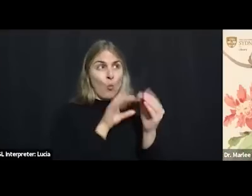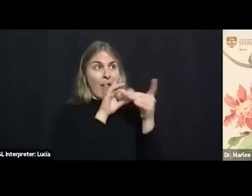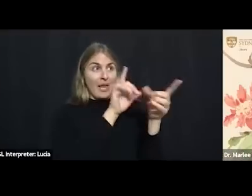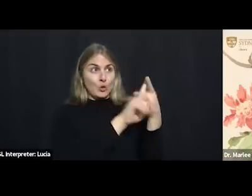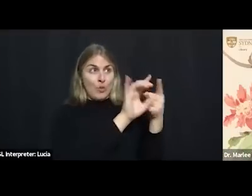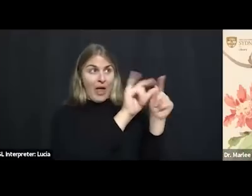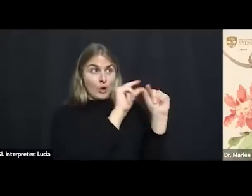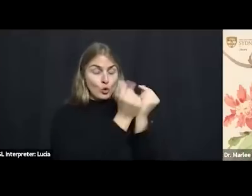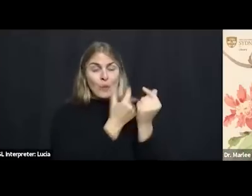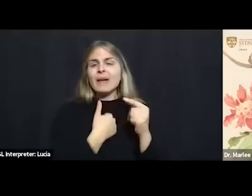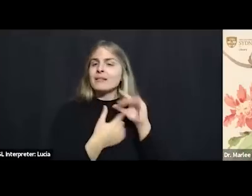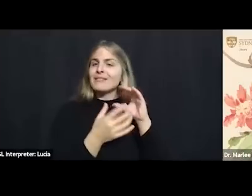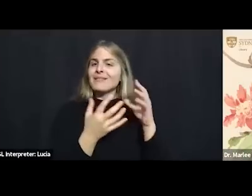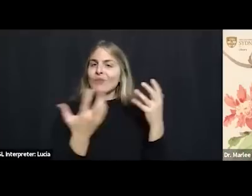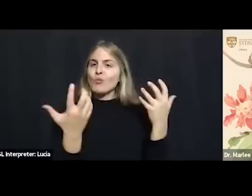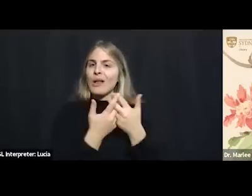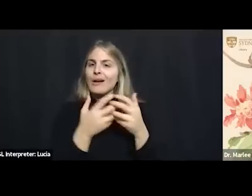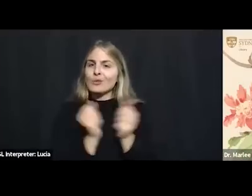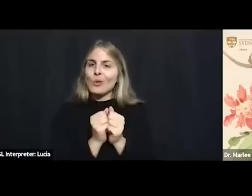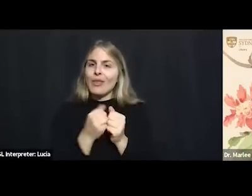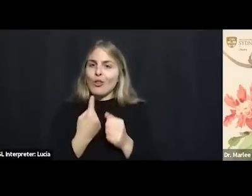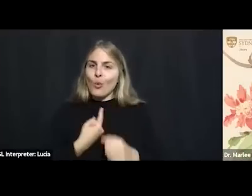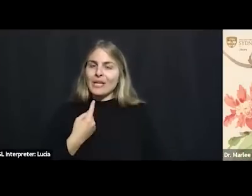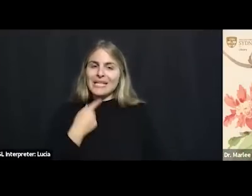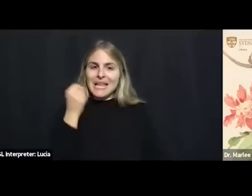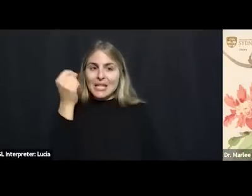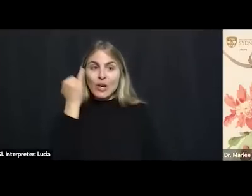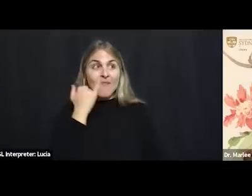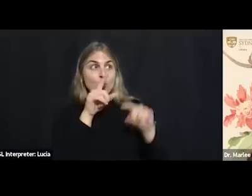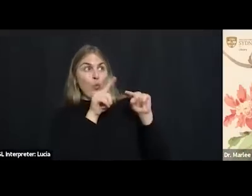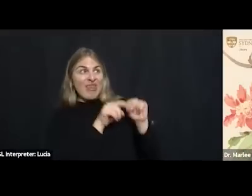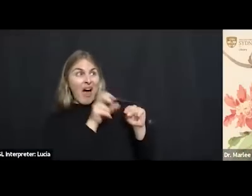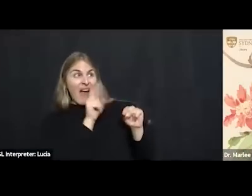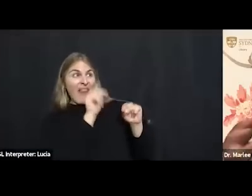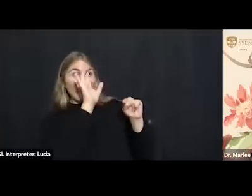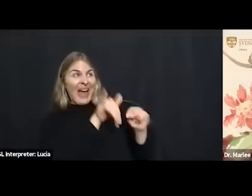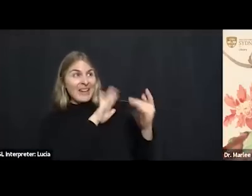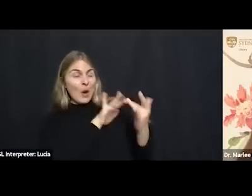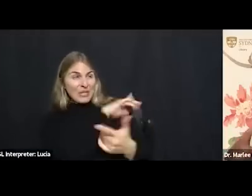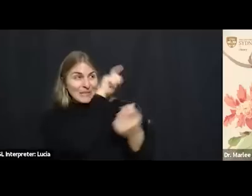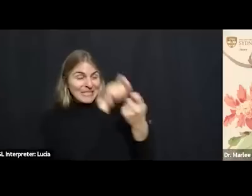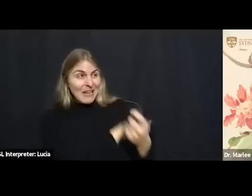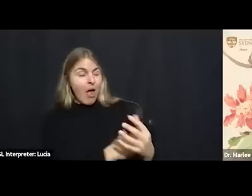que sugiere que valorar más una red aumenta la probabilidad de que sentir soledad si la relación con ese grupo no va bien